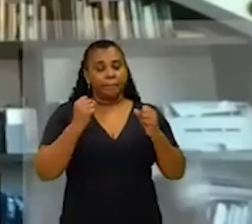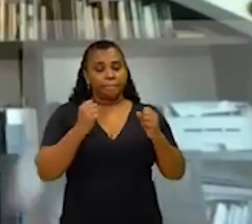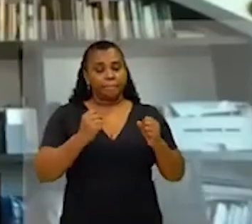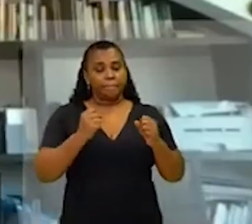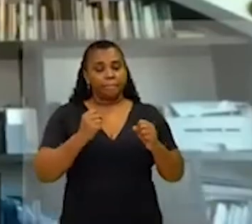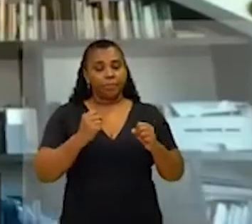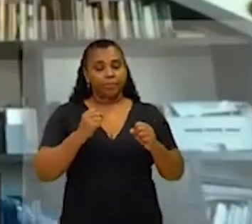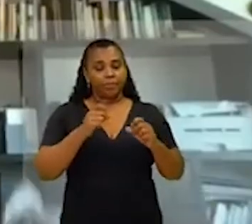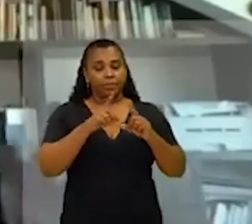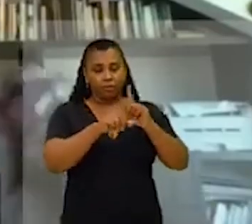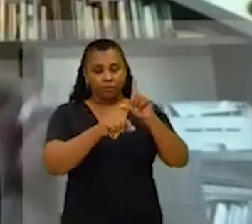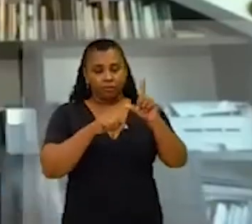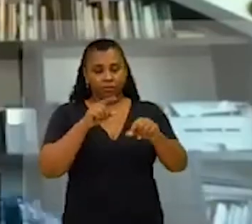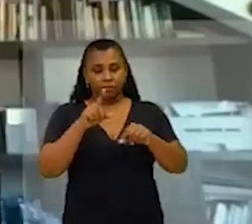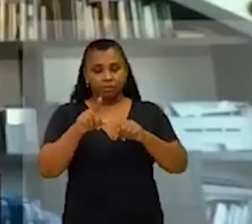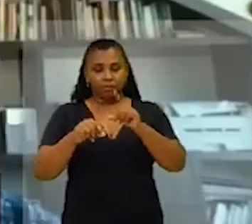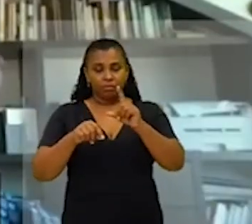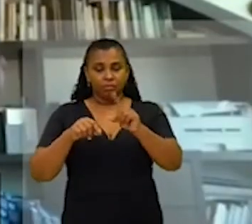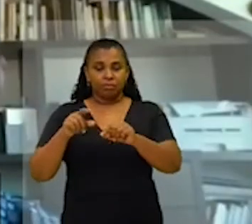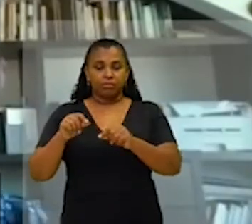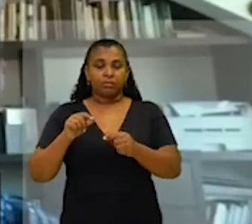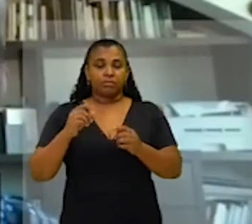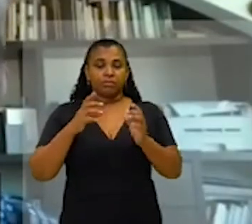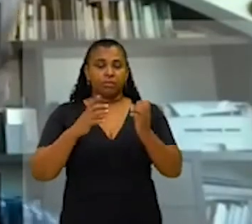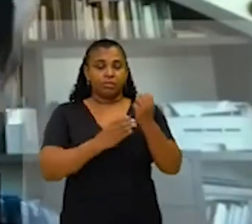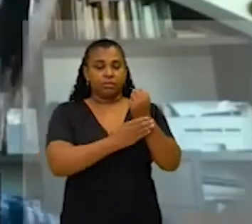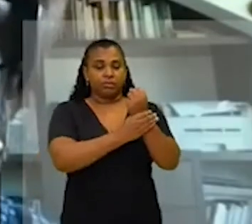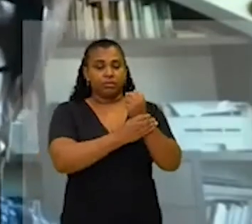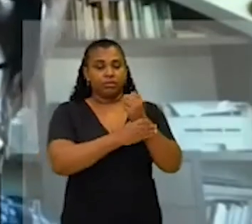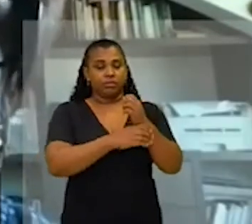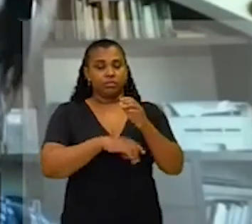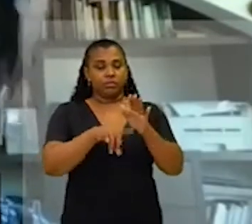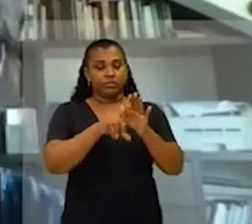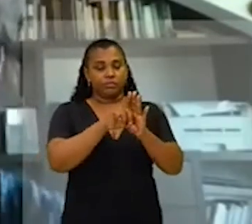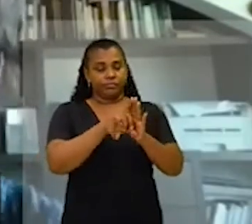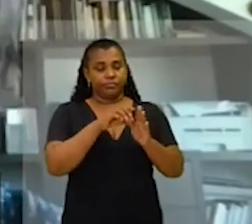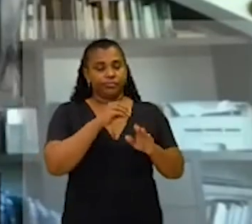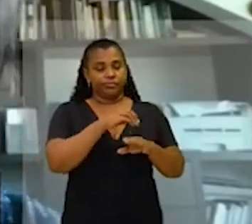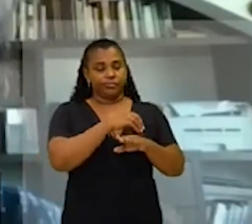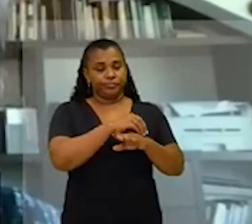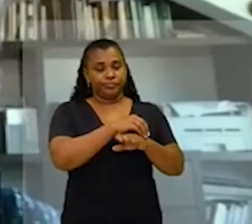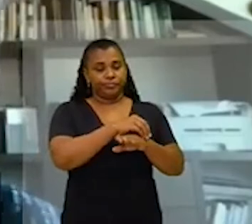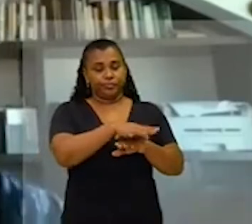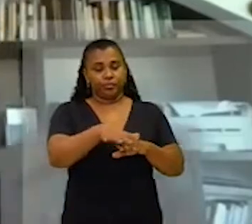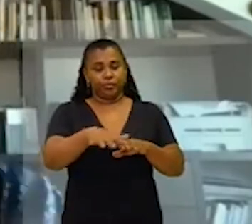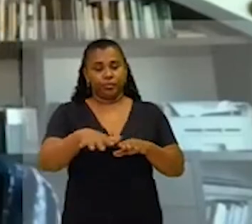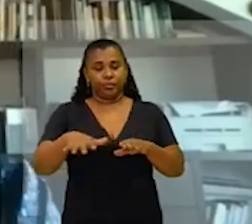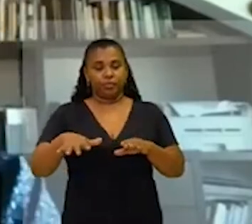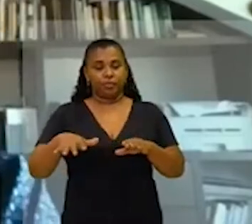tende a repassar recurso de acordo com resultados eleitorais anteriores ou de acordo com o arranjo